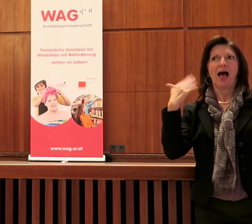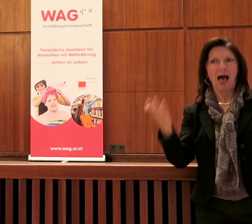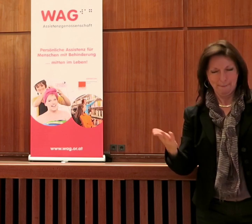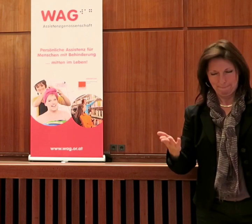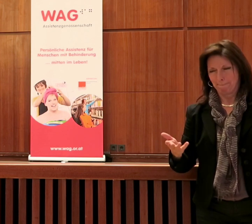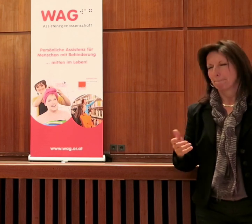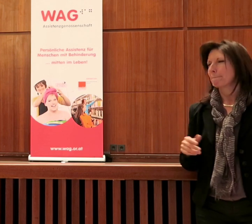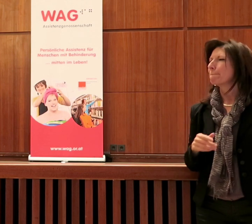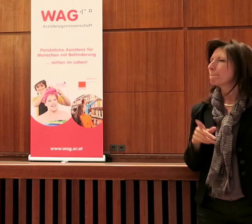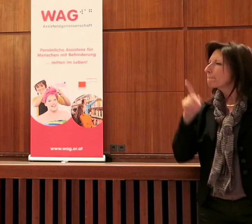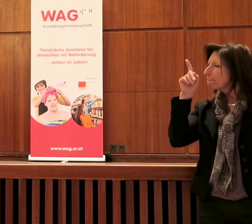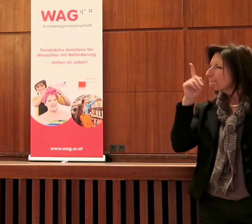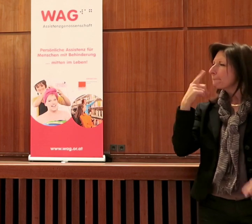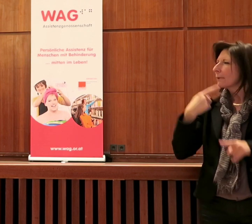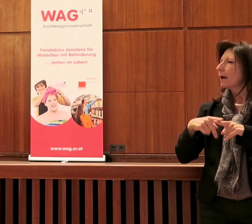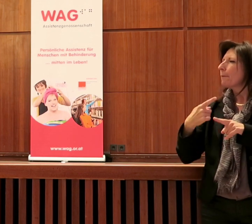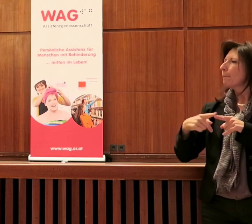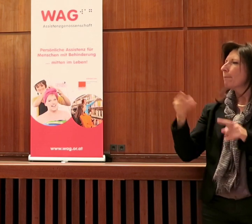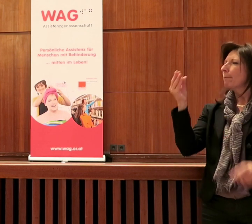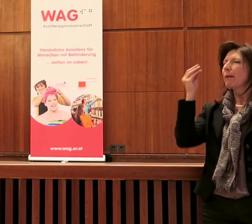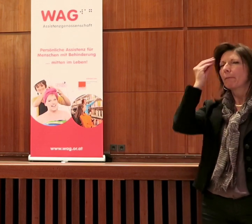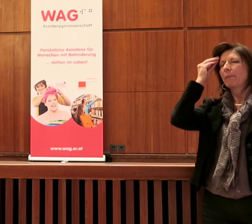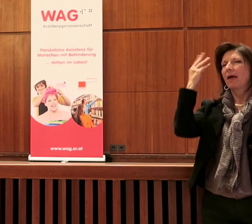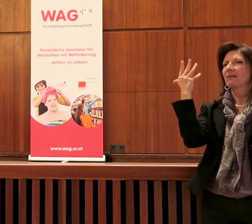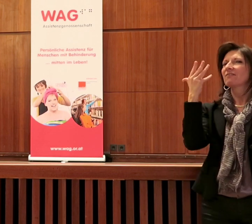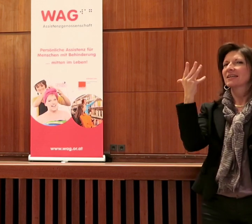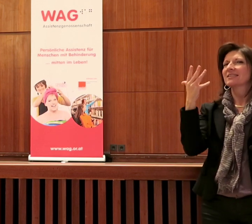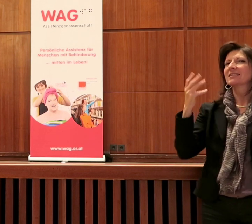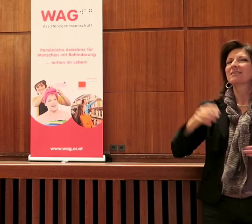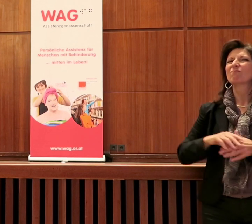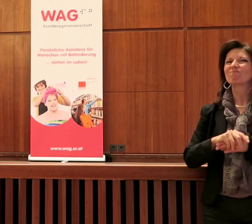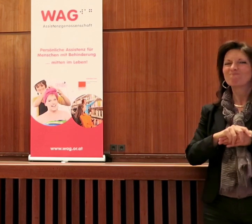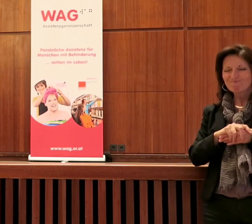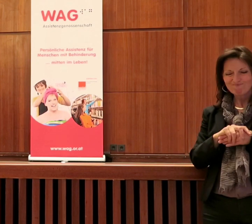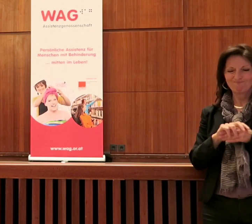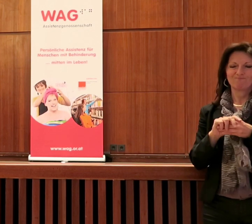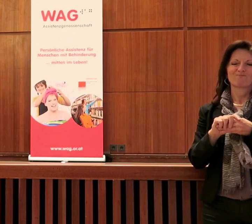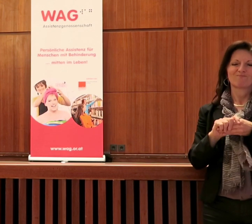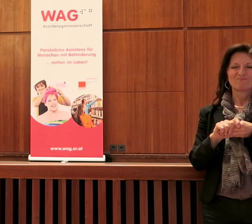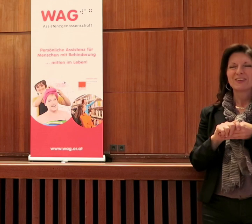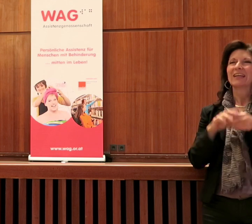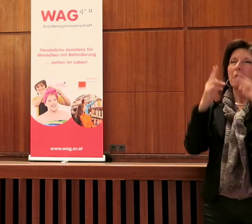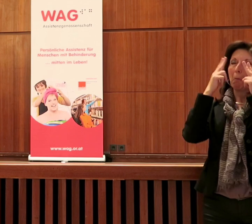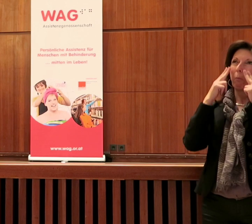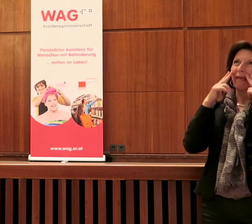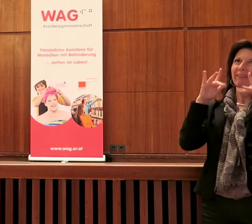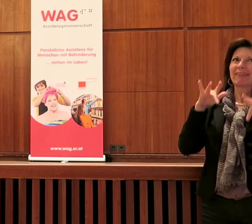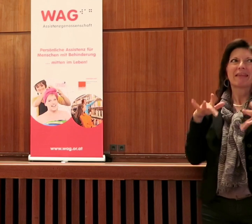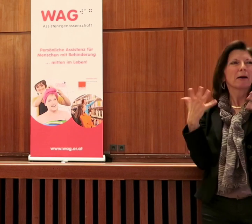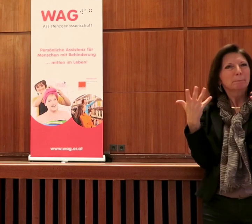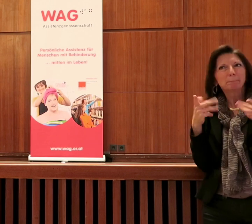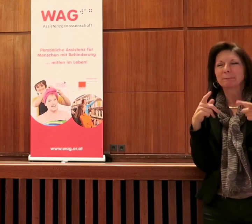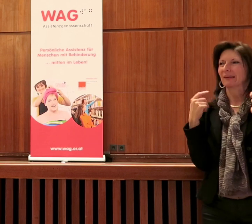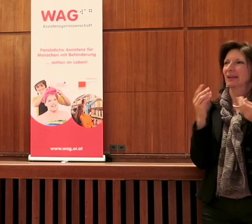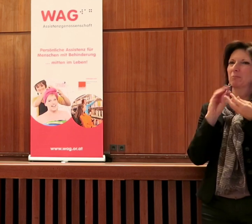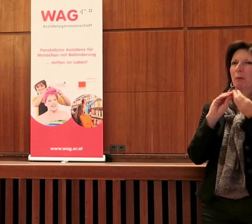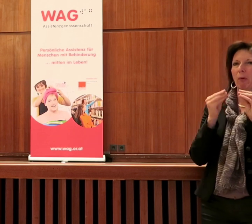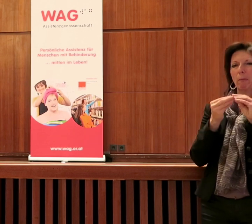Was man bald merkt: Man hat schon ein gewisses Problem mit manchen Hindernissen. Also es gibt wirklich blöde Hindernisse.